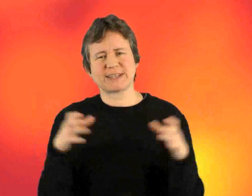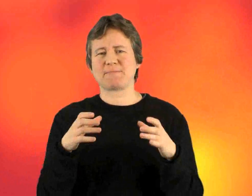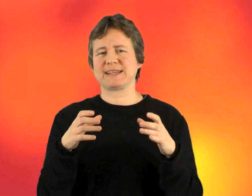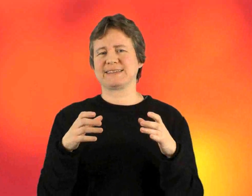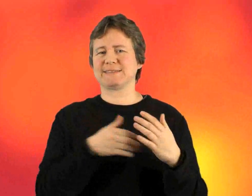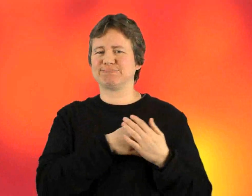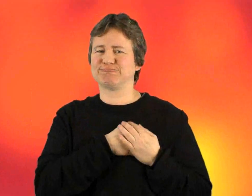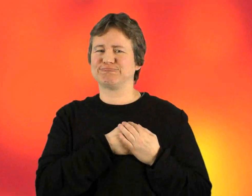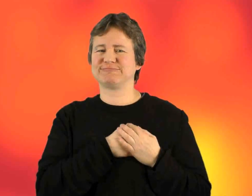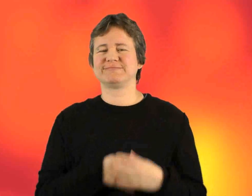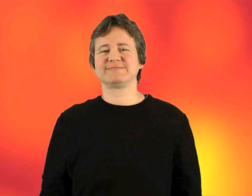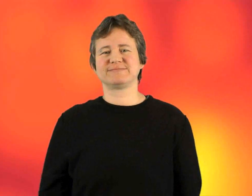Besser als gute Gemeinschaft zusammen